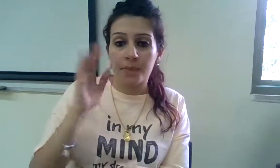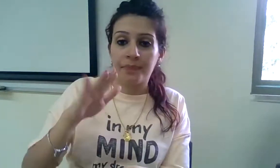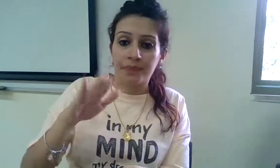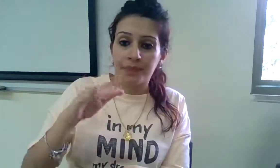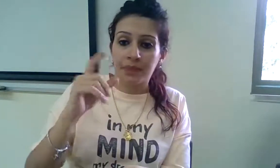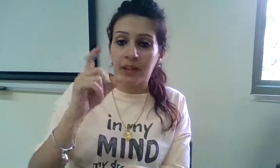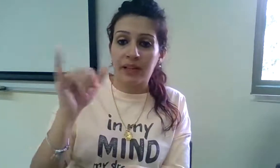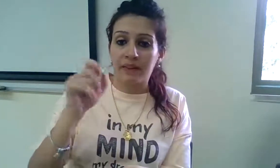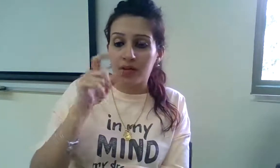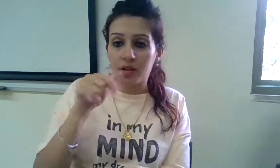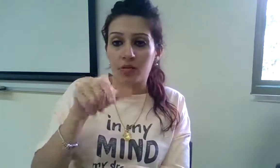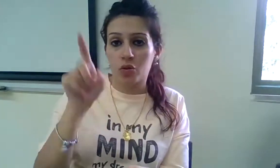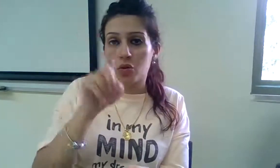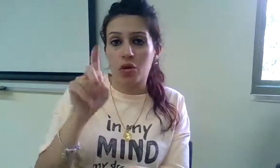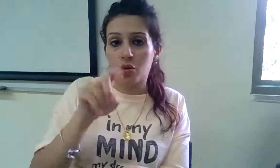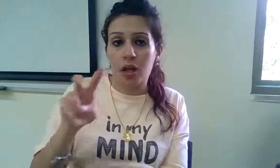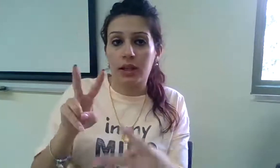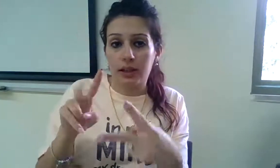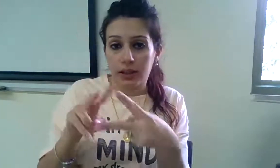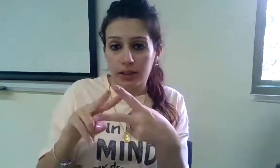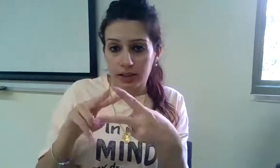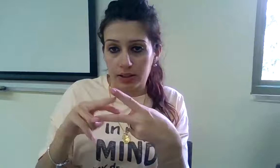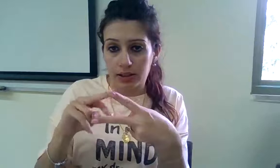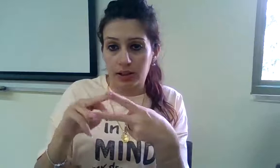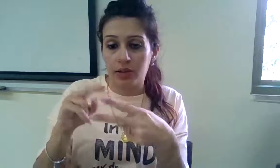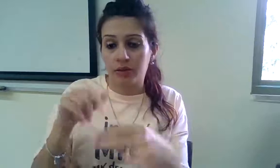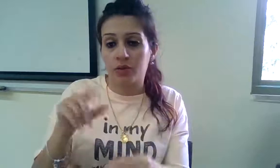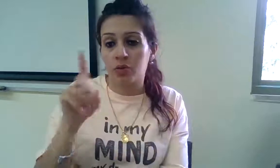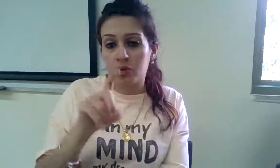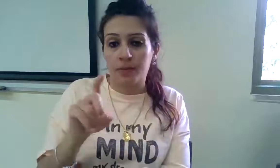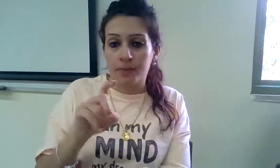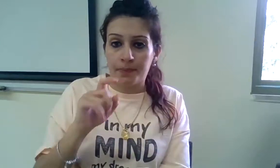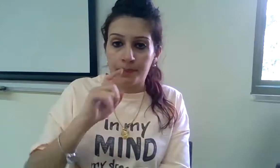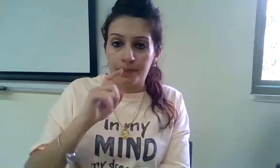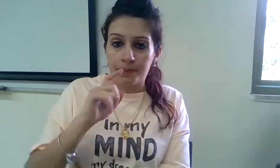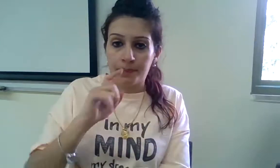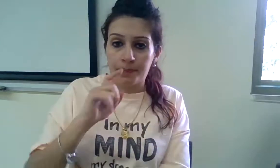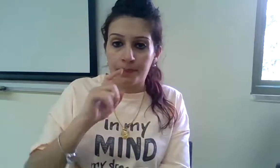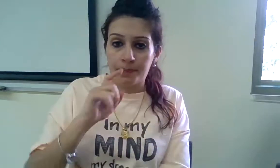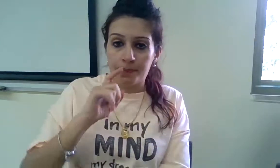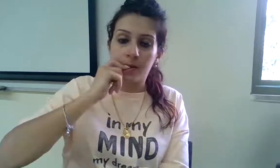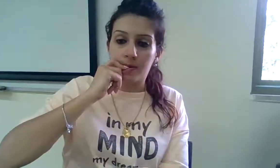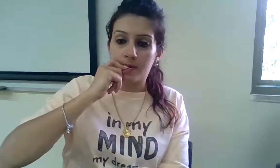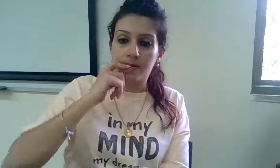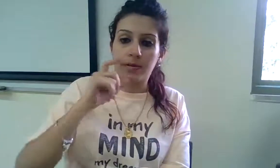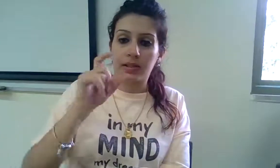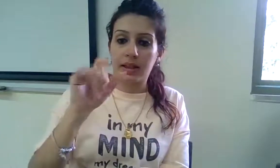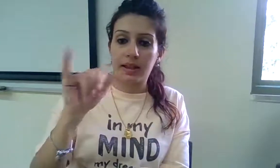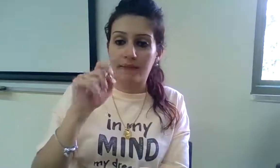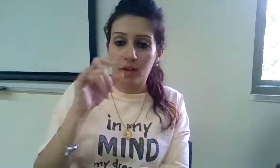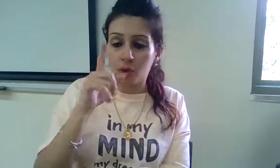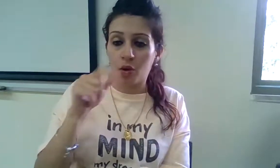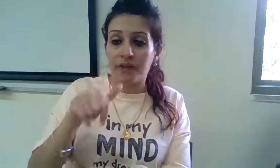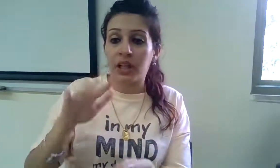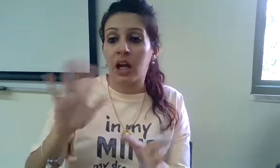يمكنك البدء بدور الأهل في عملية التقييم